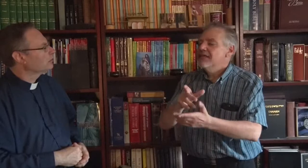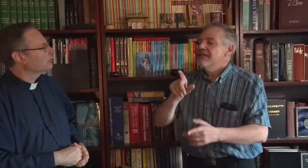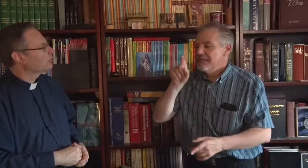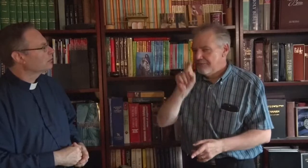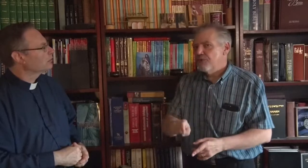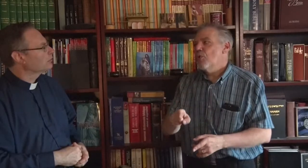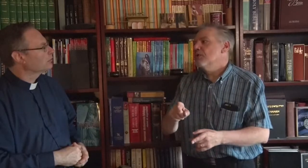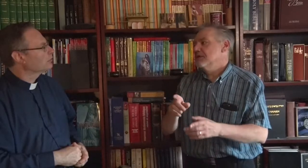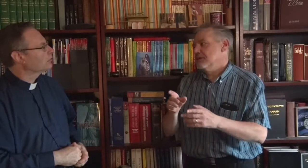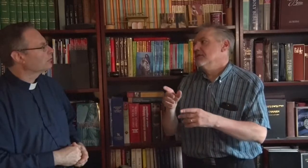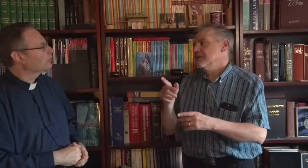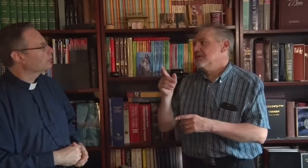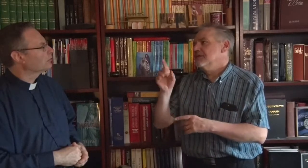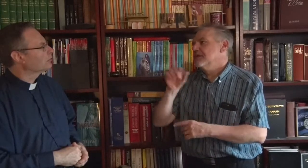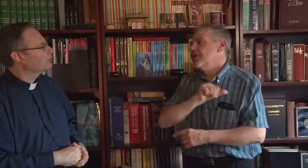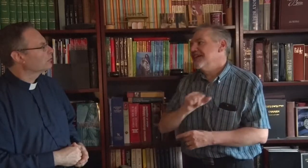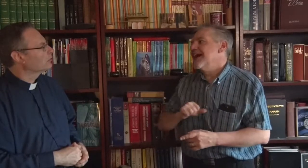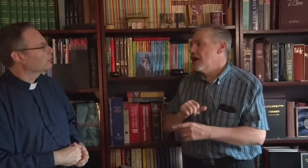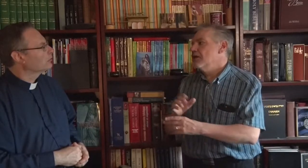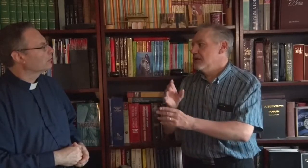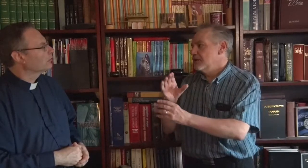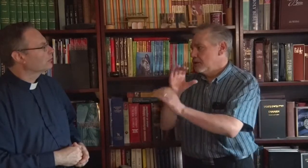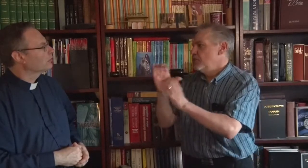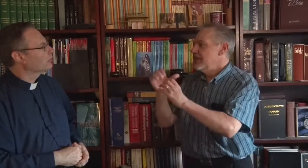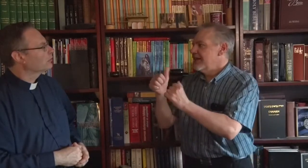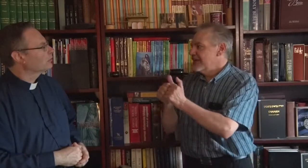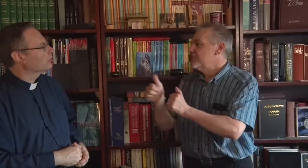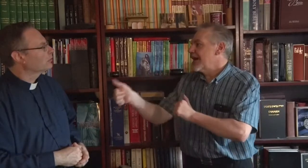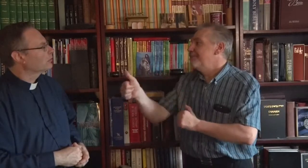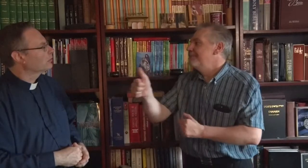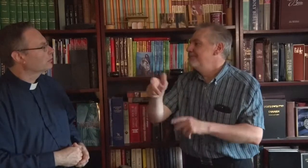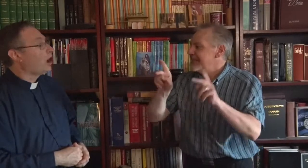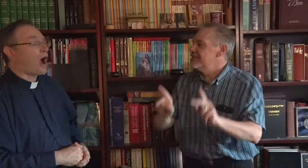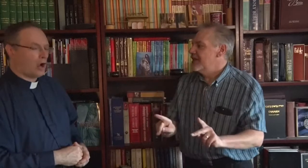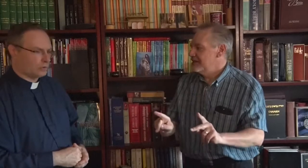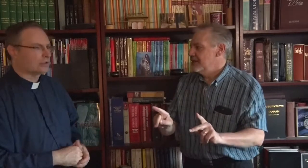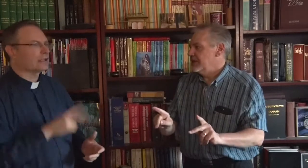Il faut que le Seigneur communique avec chaque personne.